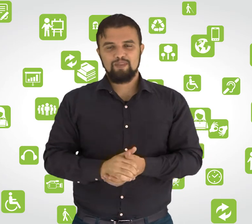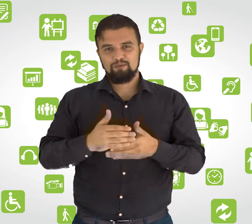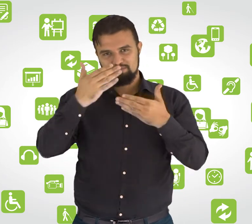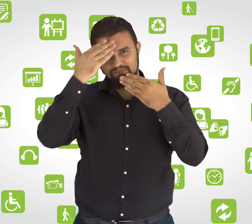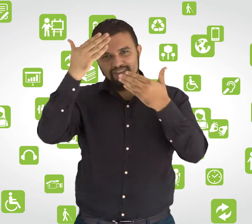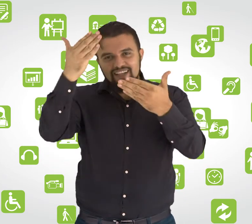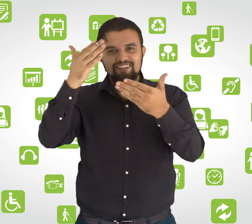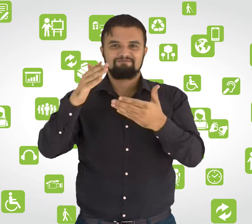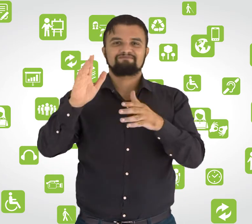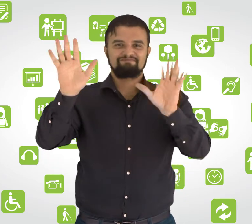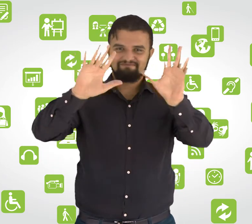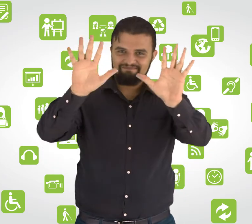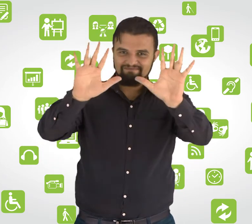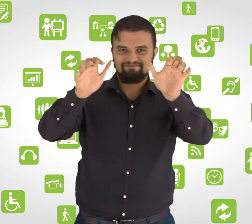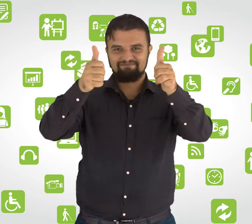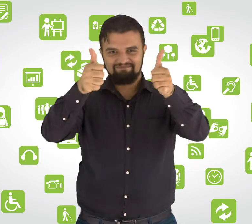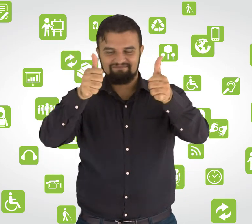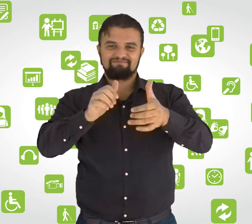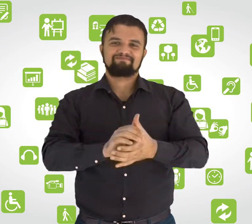Obrigado! Até mais.